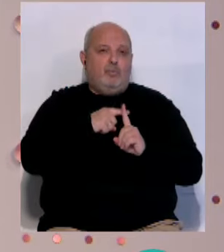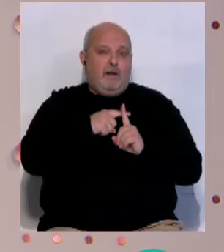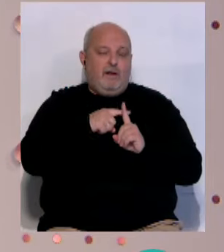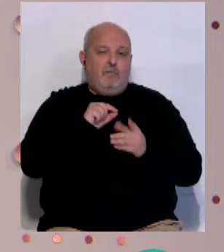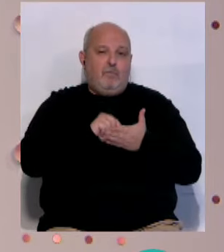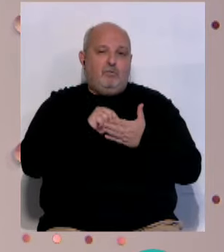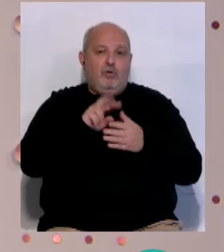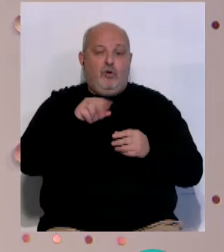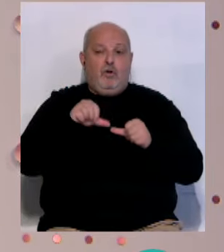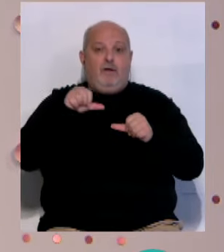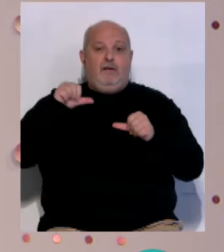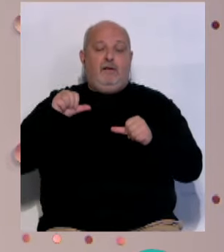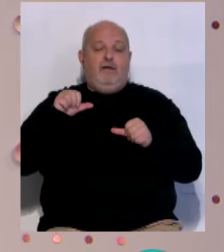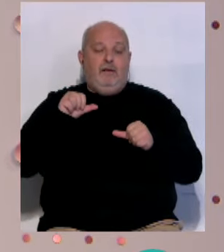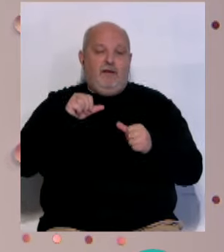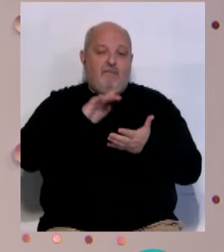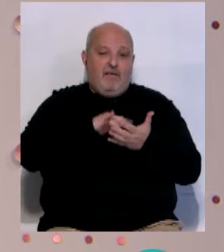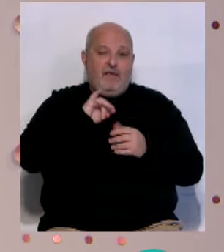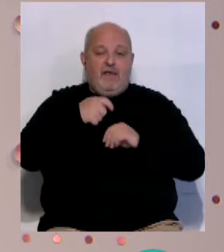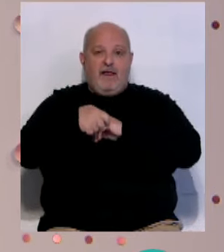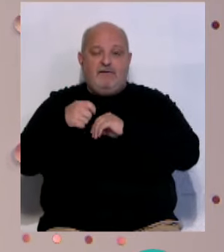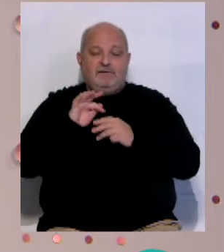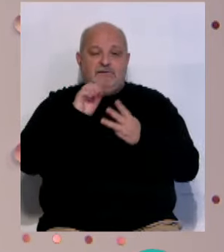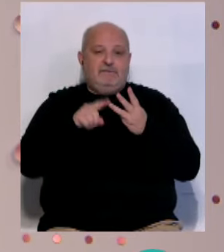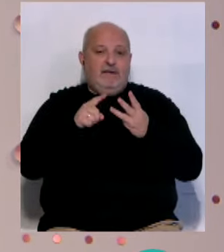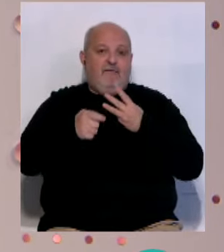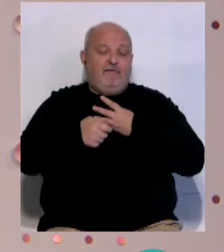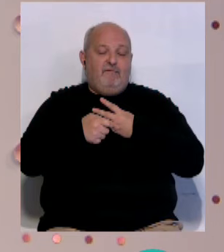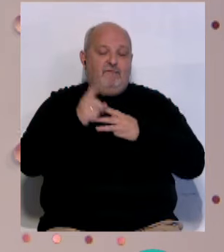en los dos partidos anteriores Y que nos veamos un poquito más desahogado y con un mejor imagen